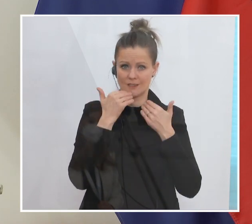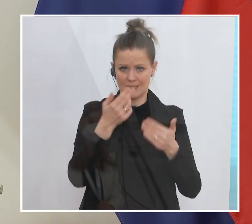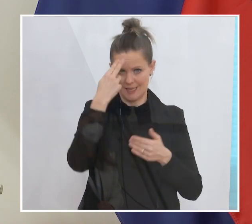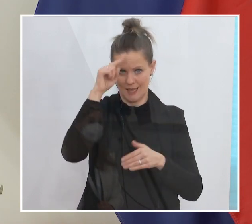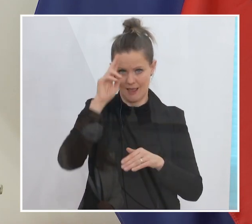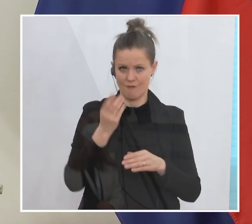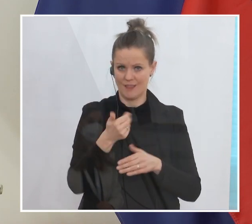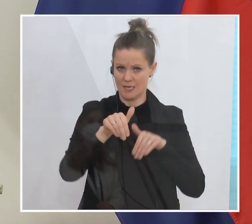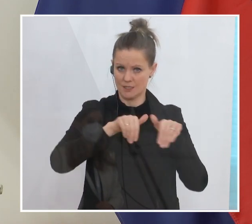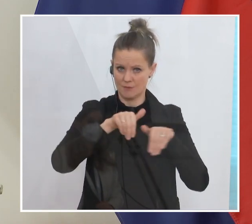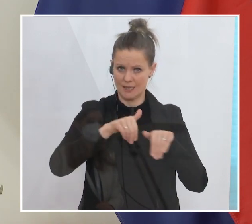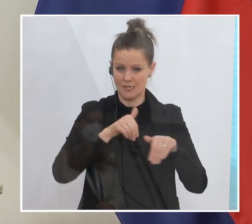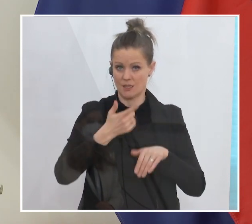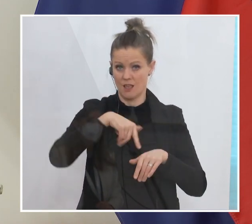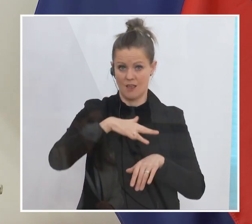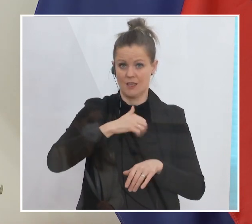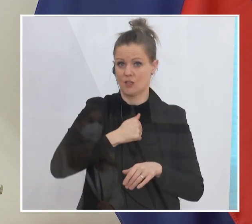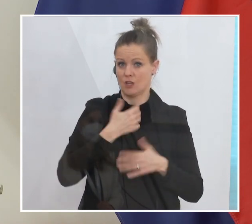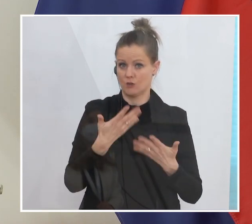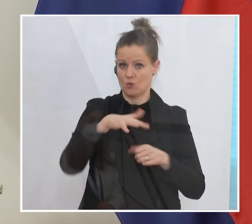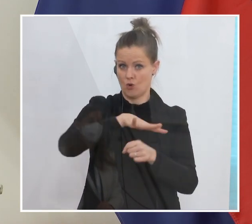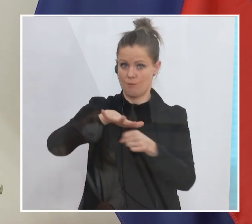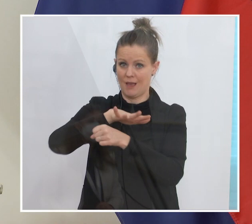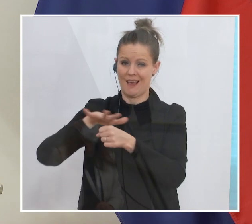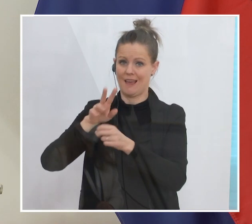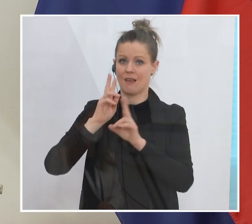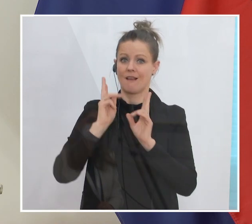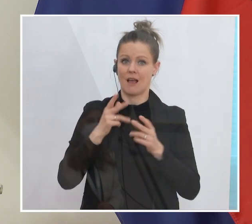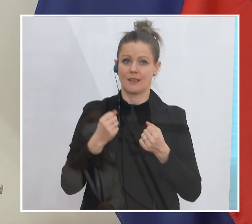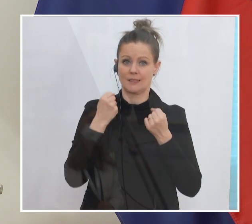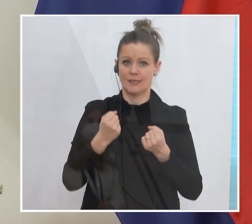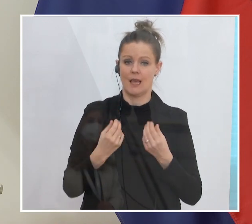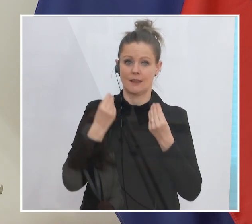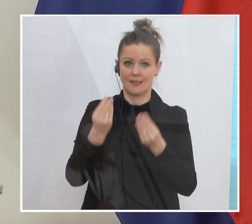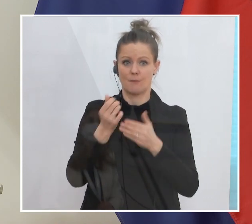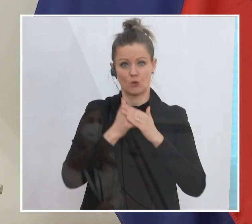dass es uns gelungen ist auch diese Bereiche abzusichern und zu unterstützen. Und zum